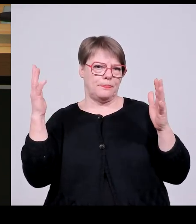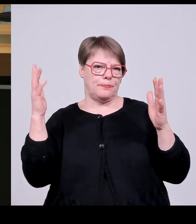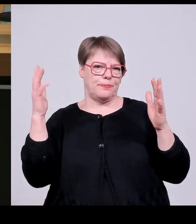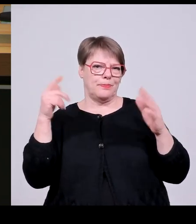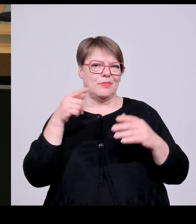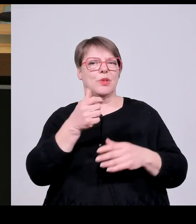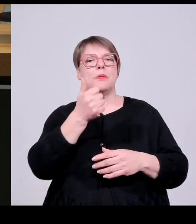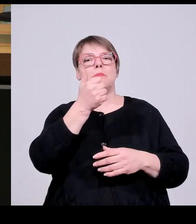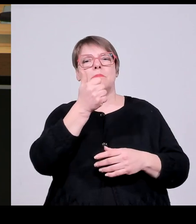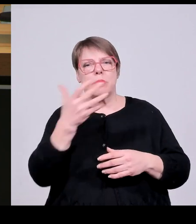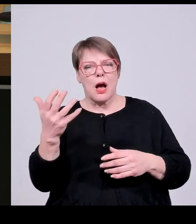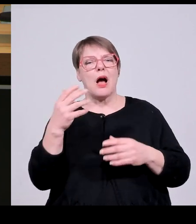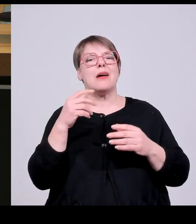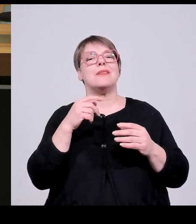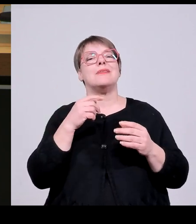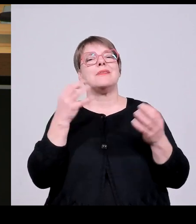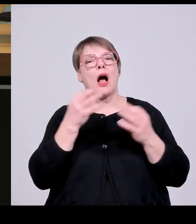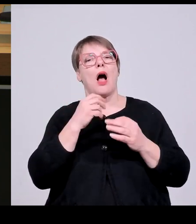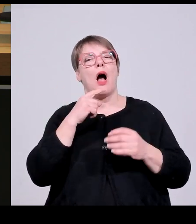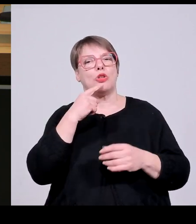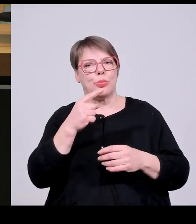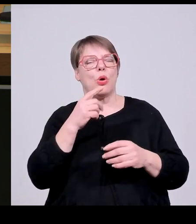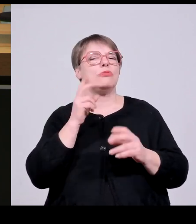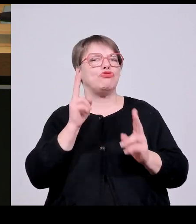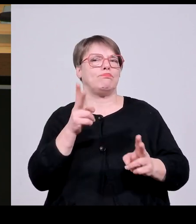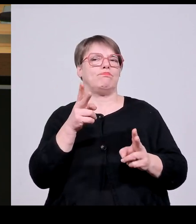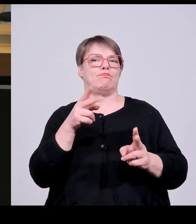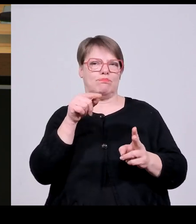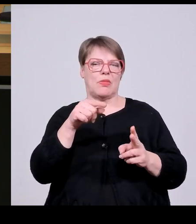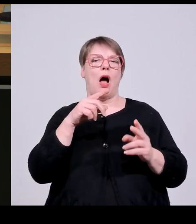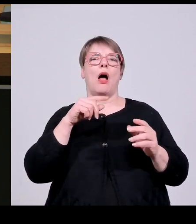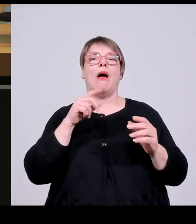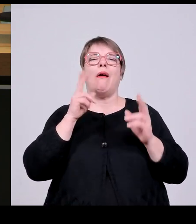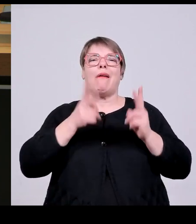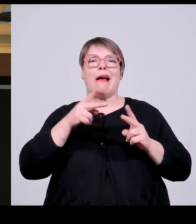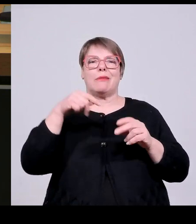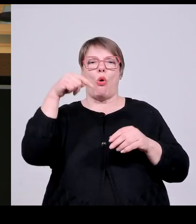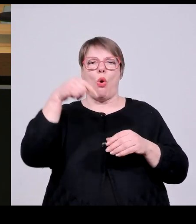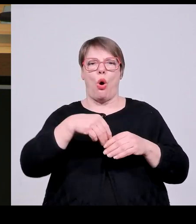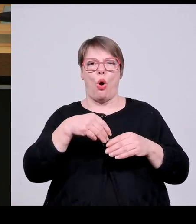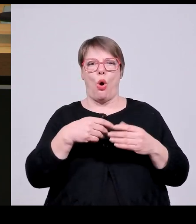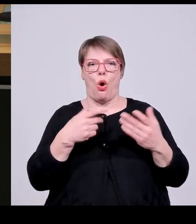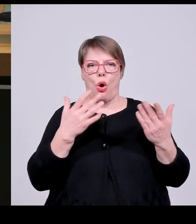Dann müssen wir in der Tat überlegen, wie wir diese Rechtslücken schließen. Und